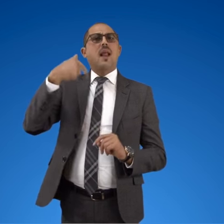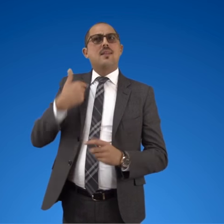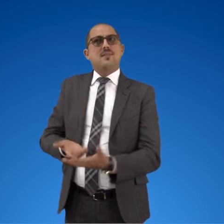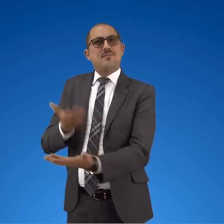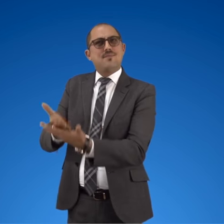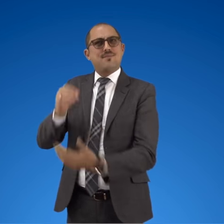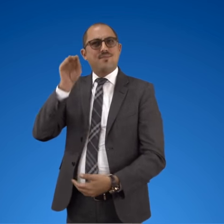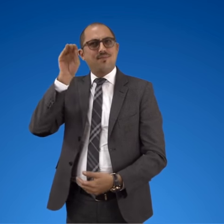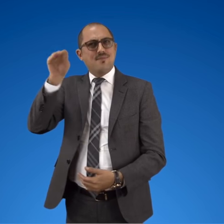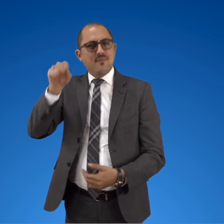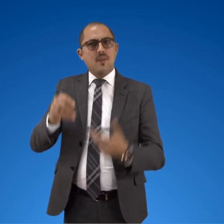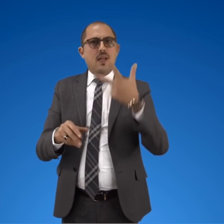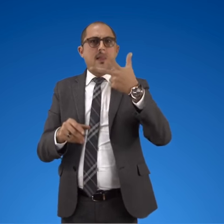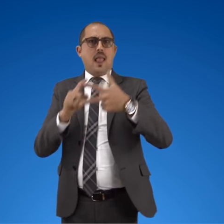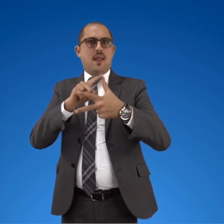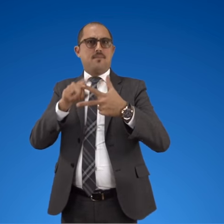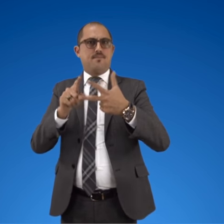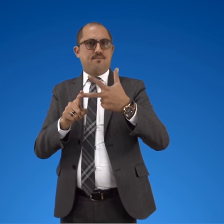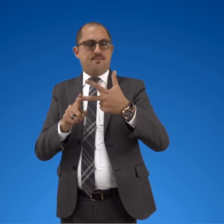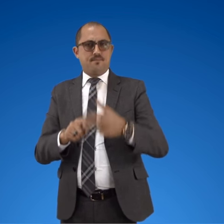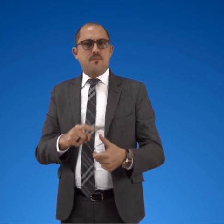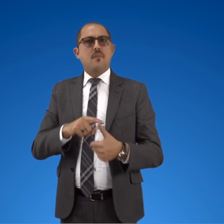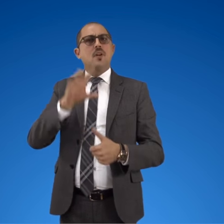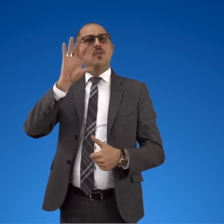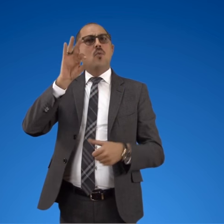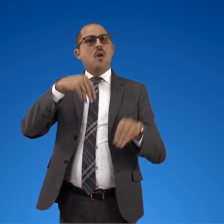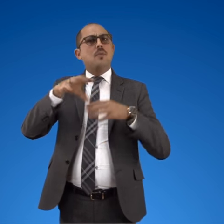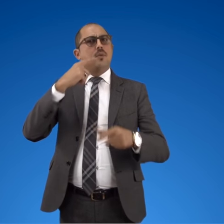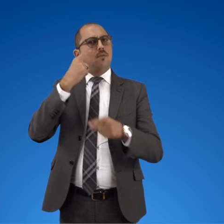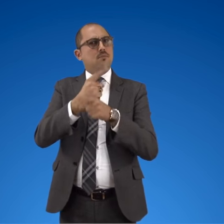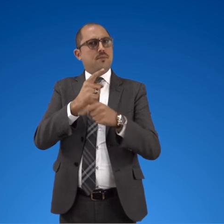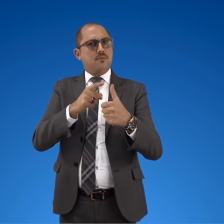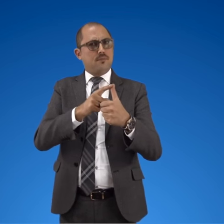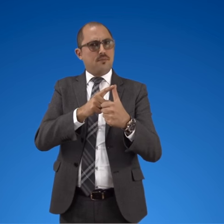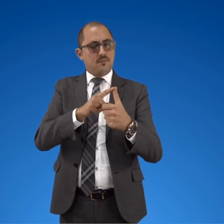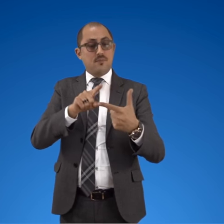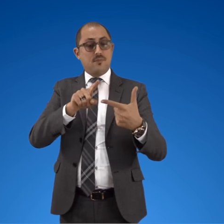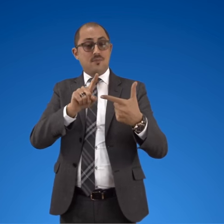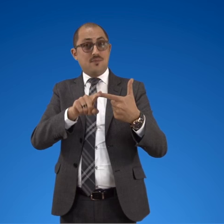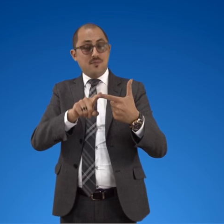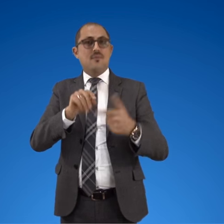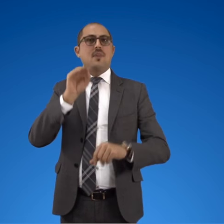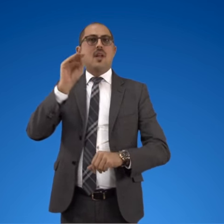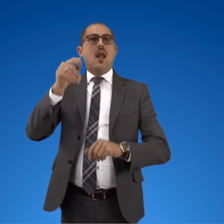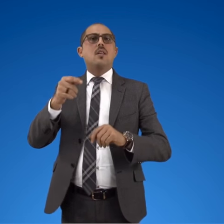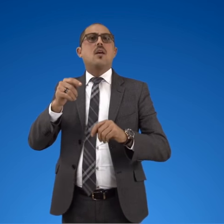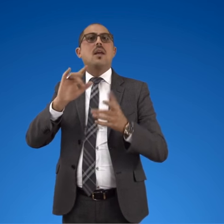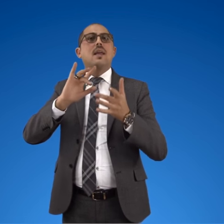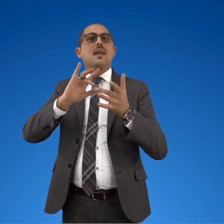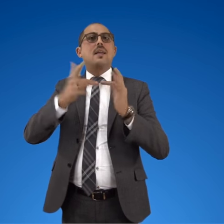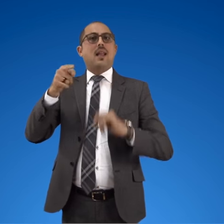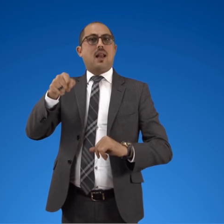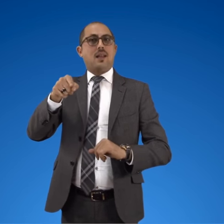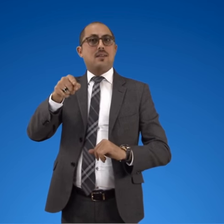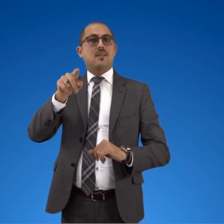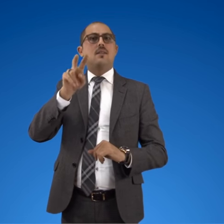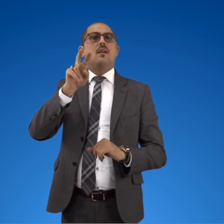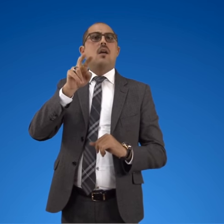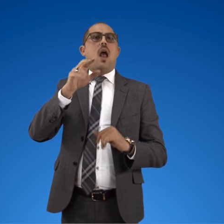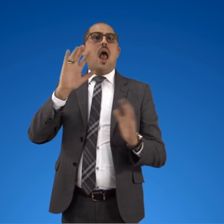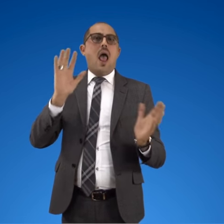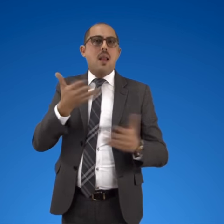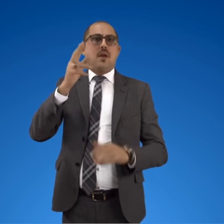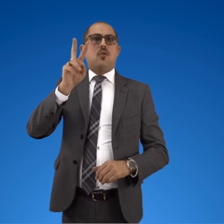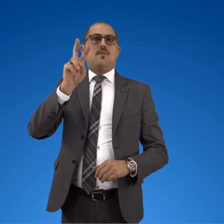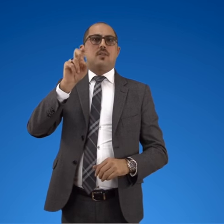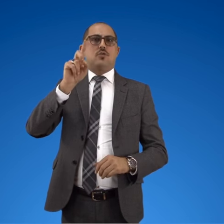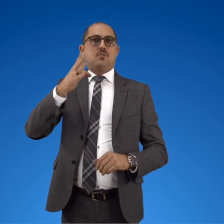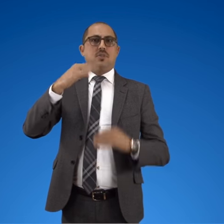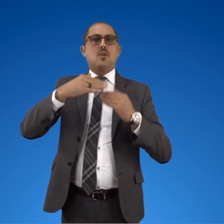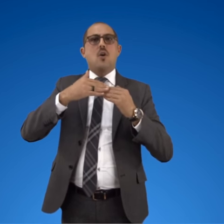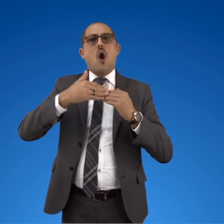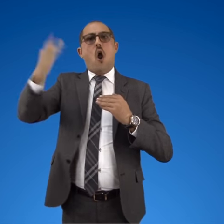e l'ENS ha chiesto 3 proposte: 50 sms al giorno, traffico internet di oltre 20 GB e